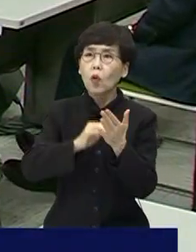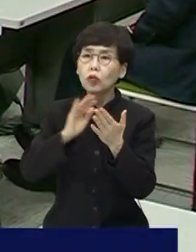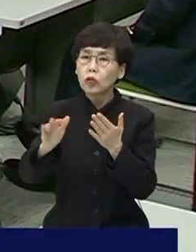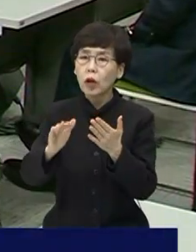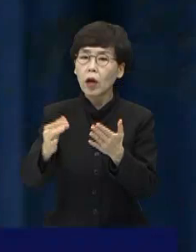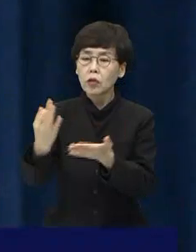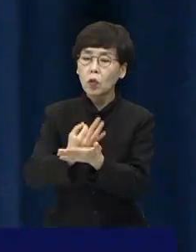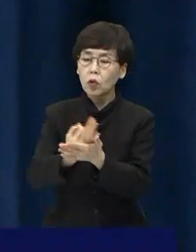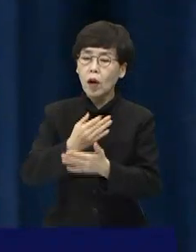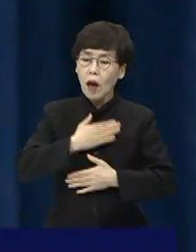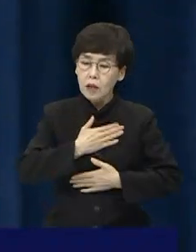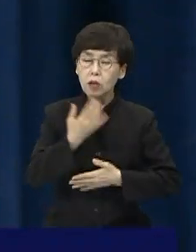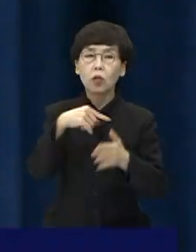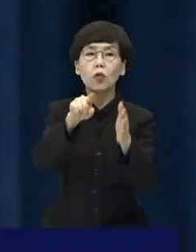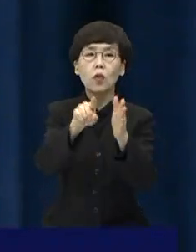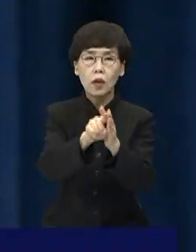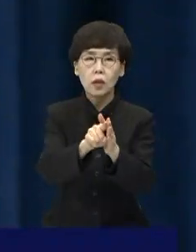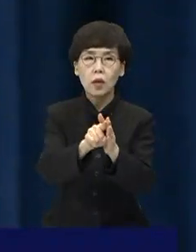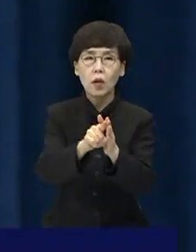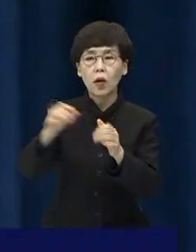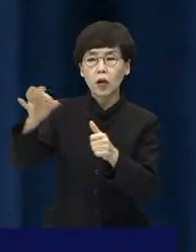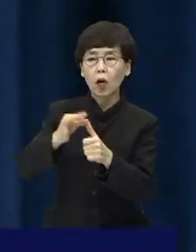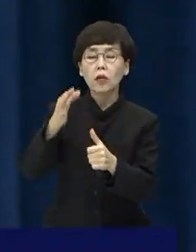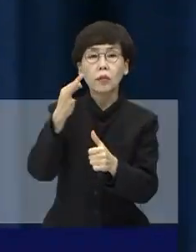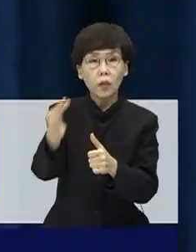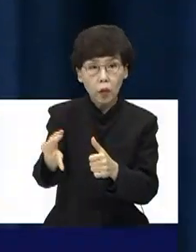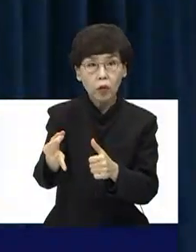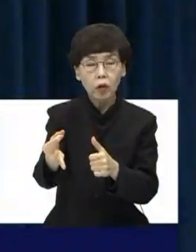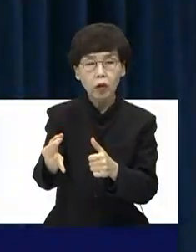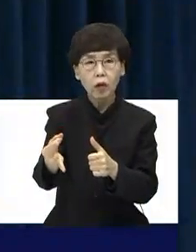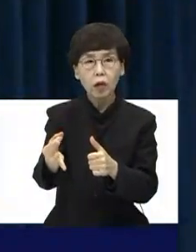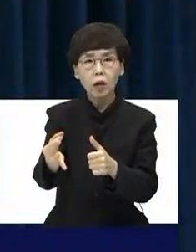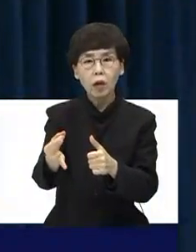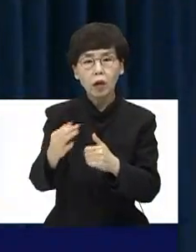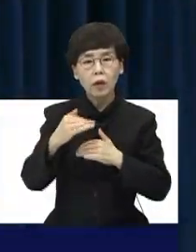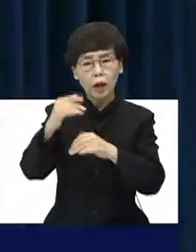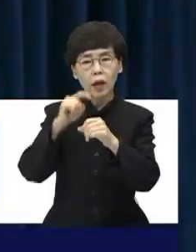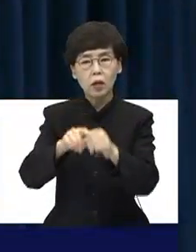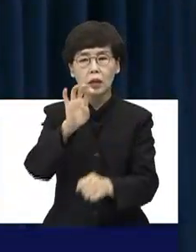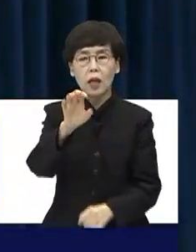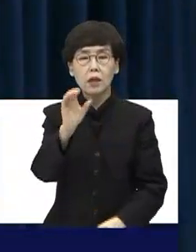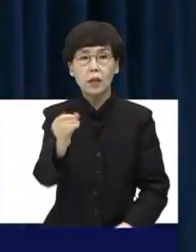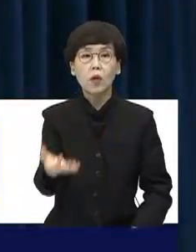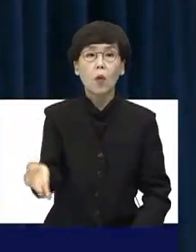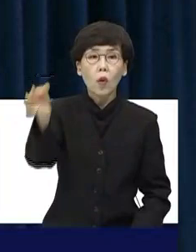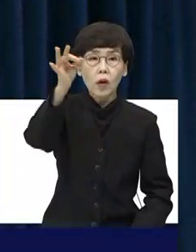(기자) 기초연금의 노후소득보장 기능을 강화하기 위해 연금액을 단계적으로 40만 원까지 인상하겠다는 청사진을 내놨지만